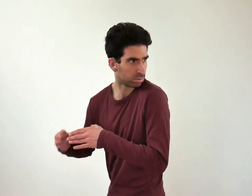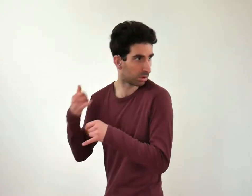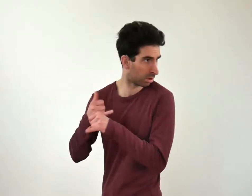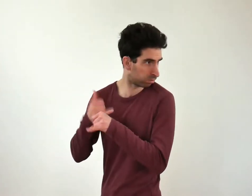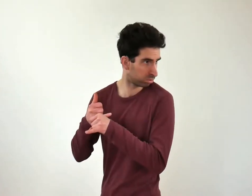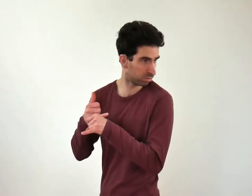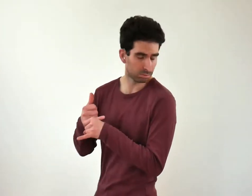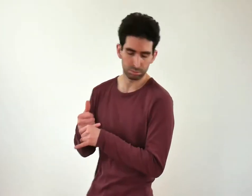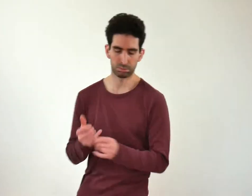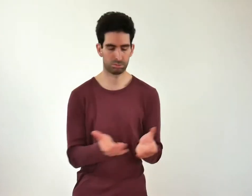Ah bon ?